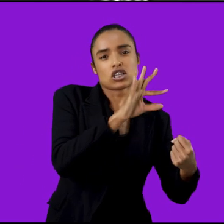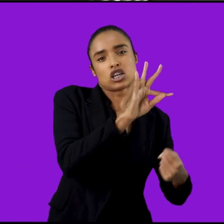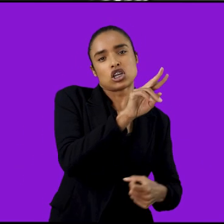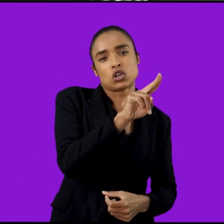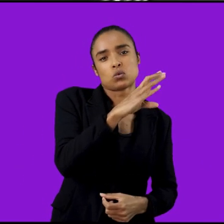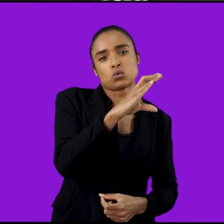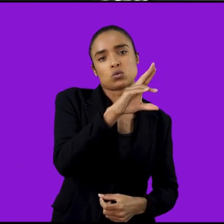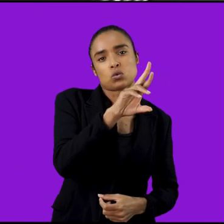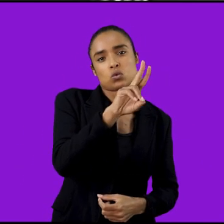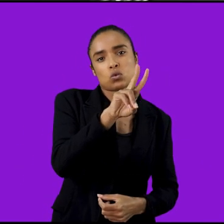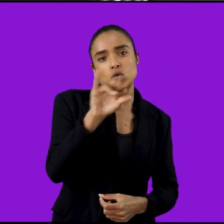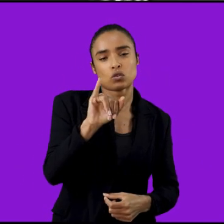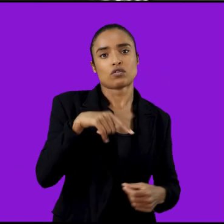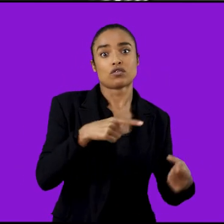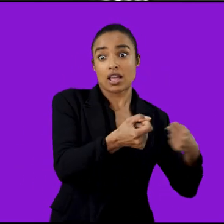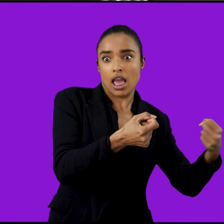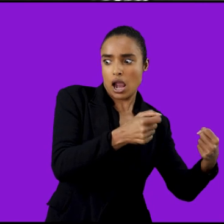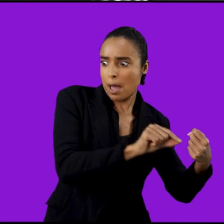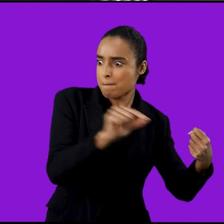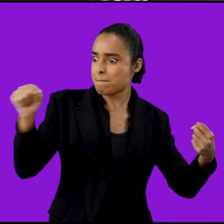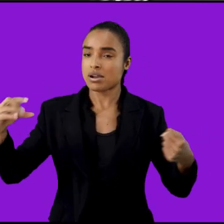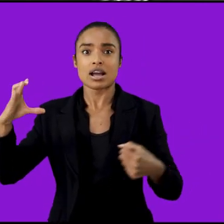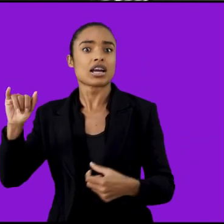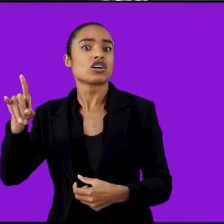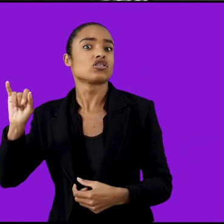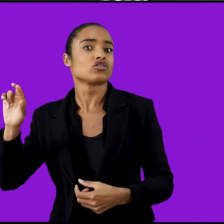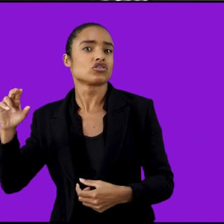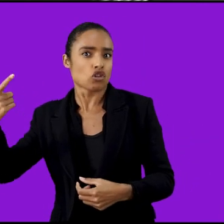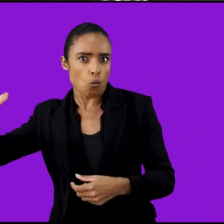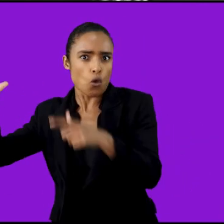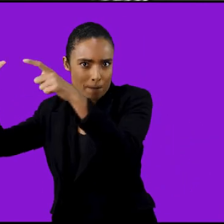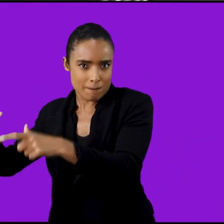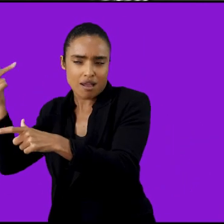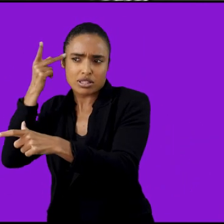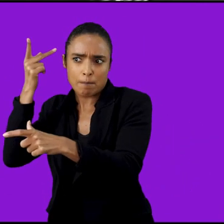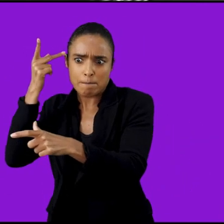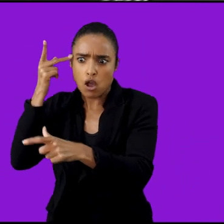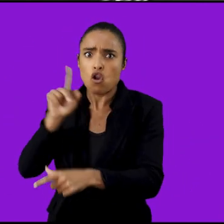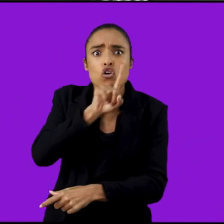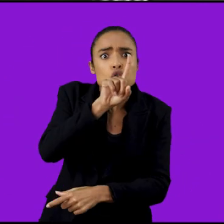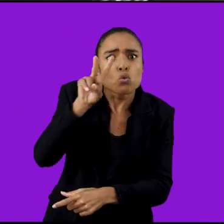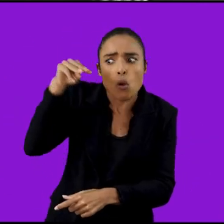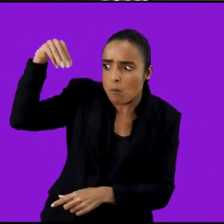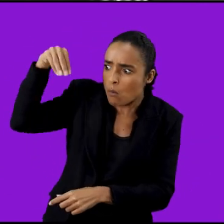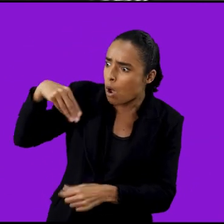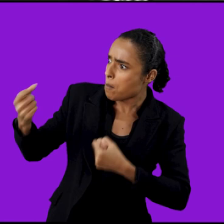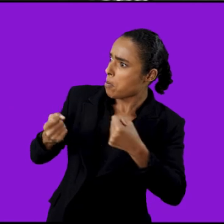ir pro Cachoeira. Mano, o cara fez do Tucuruvi ao Cachoeira em 12 minutos. Como? Tipo assim..